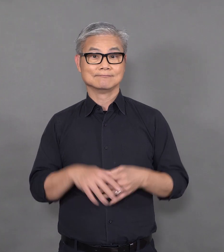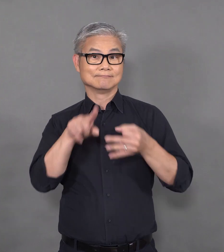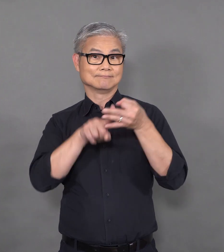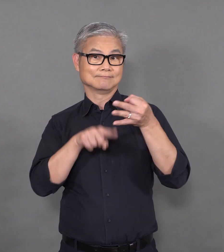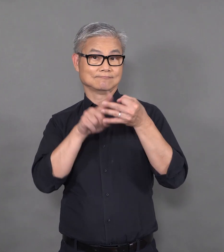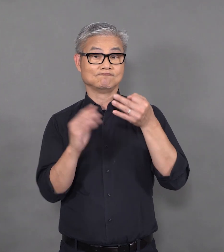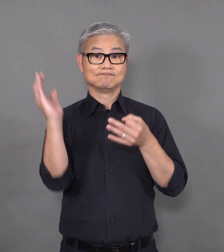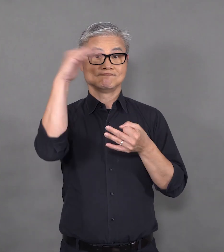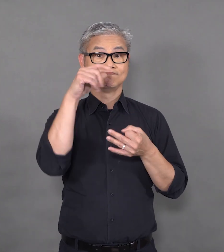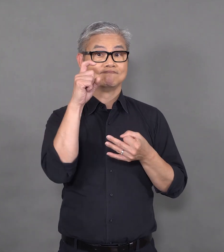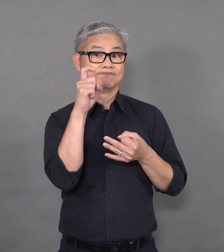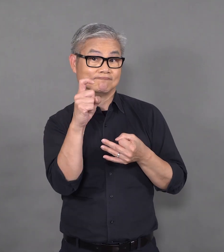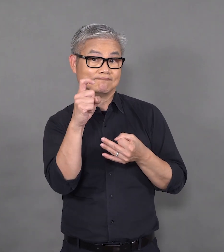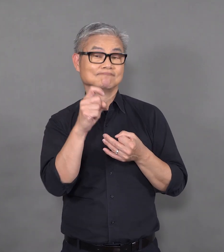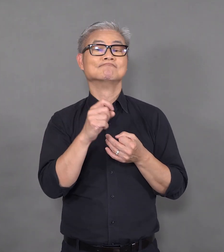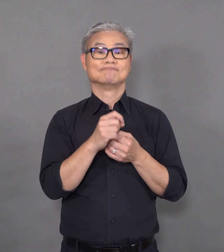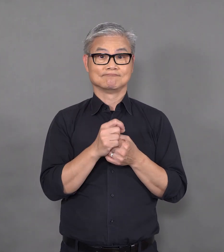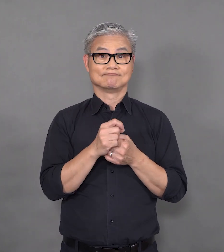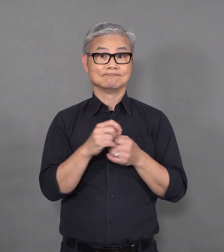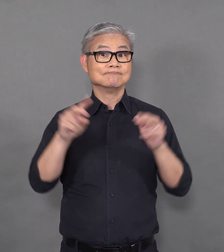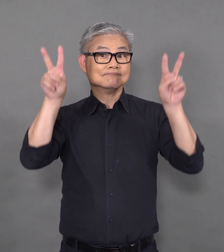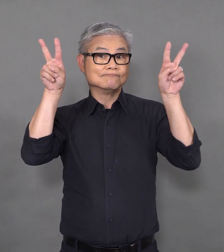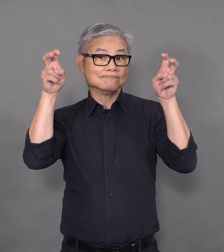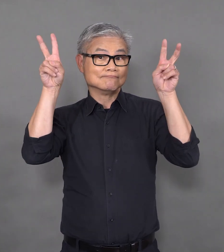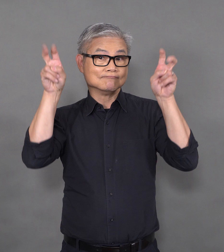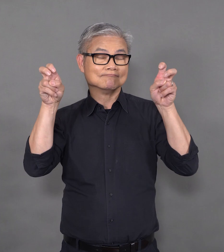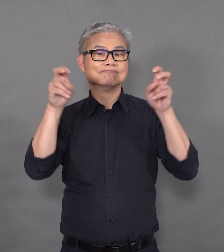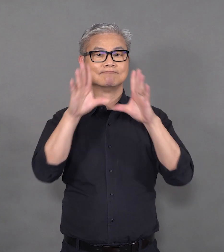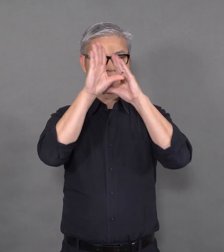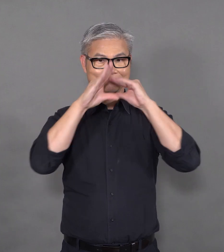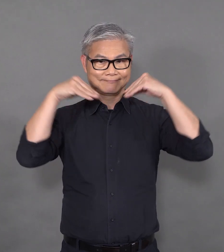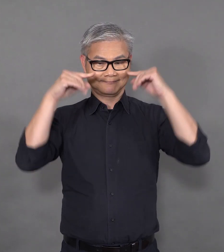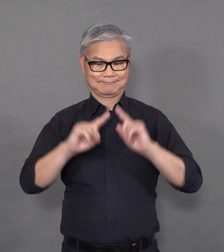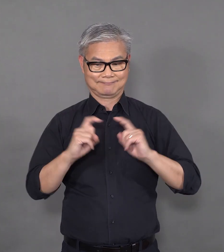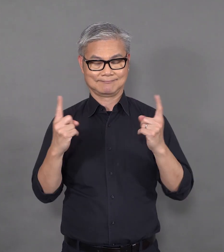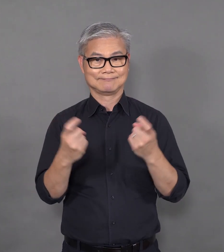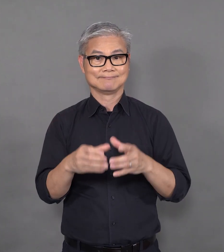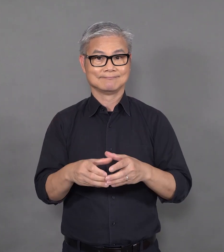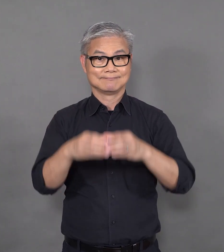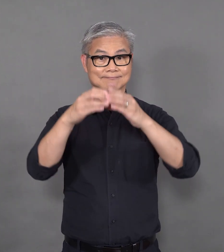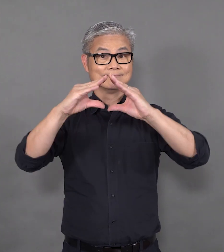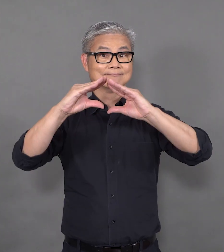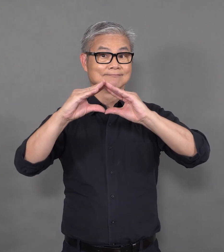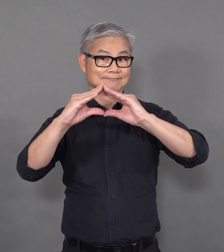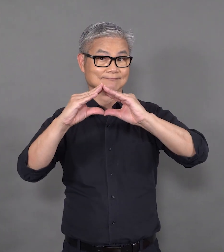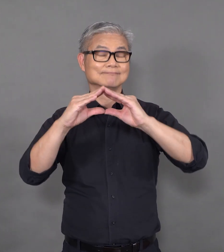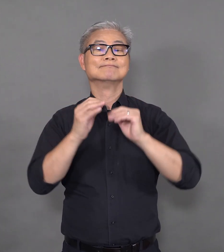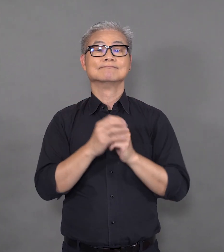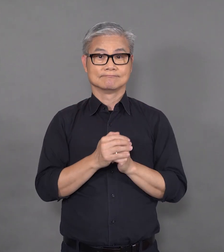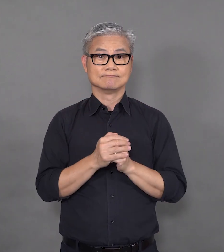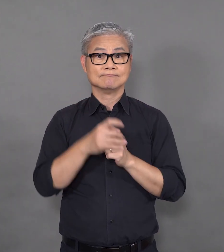谷野九郎《微笑の堡壘》